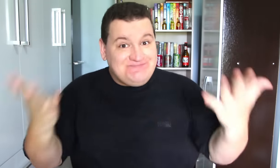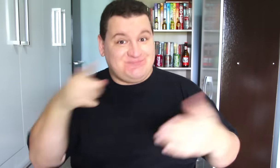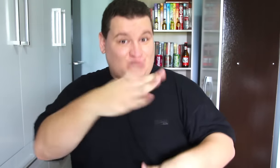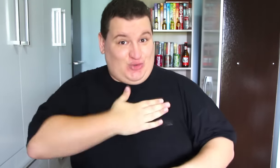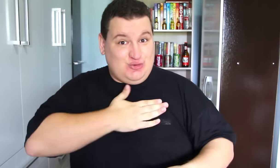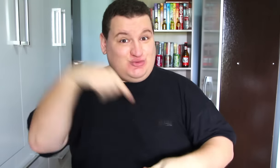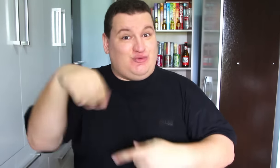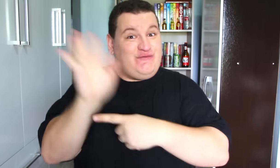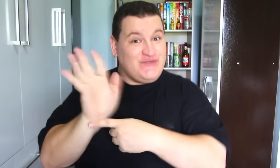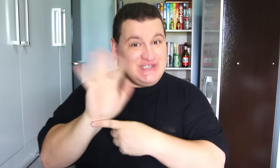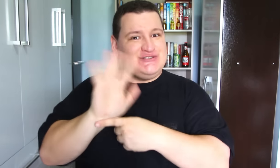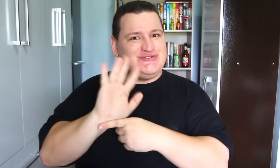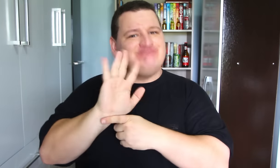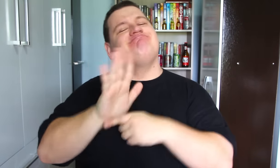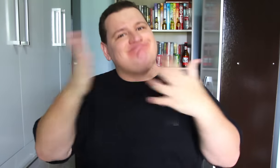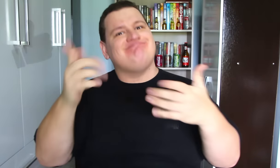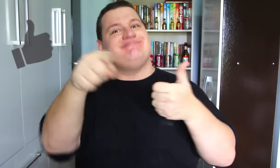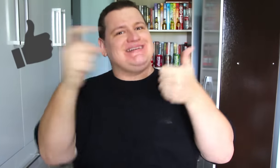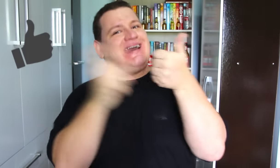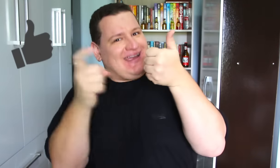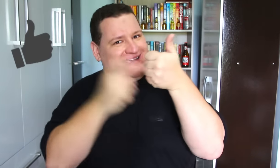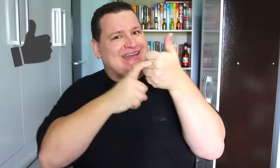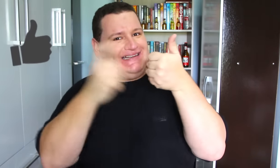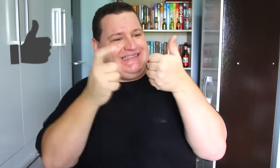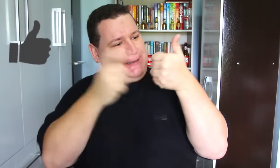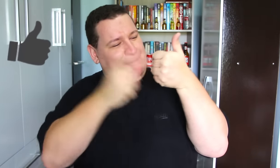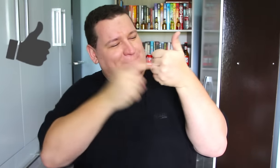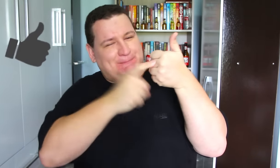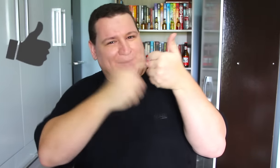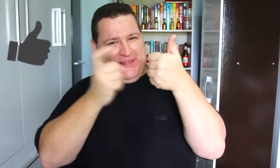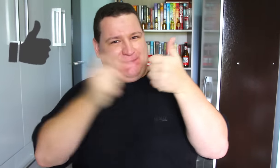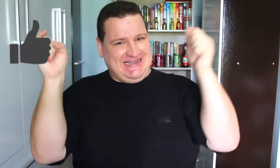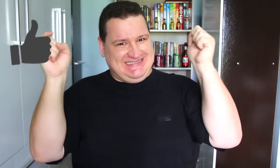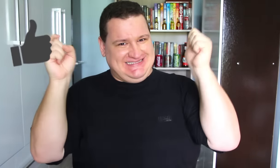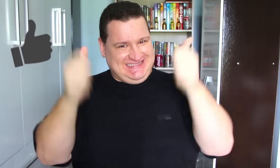Gostou do vídeo? Então clique em "gostei".